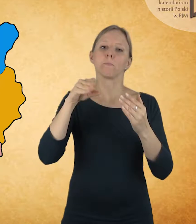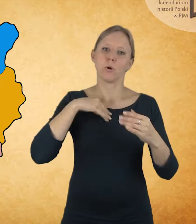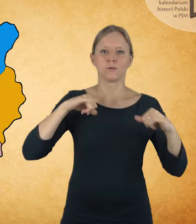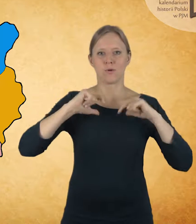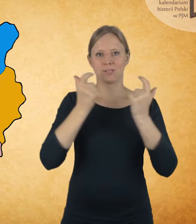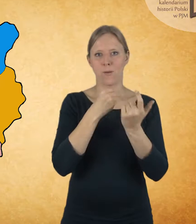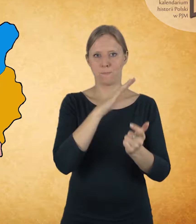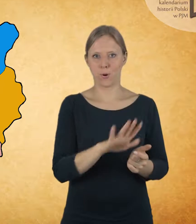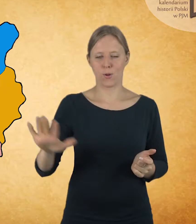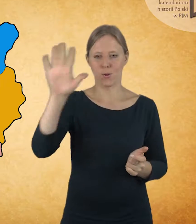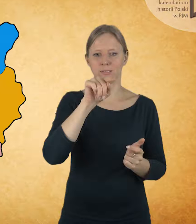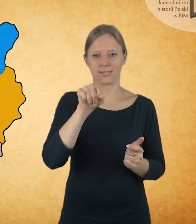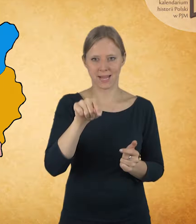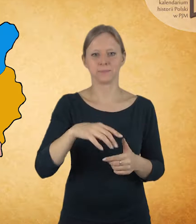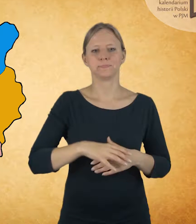Dzięki temu mógł władać całą Polską.